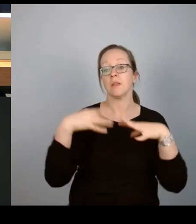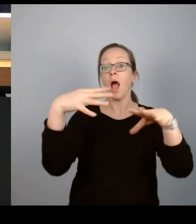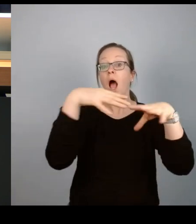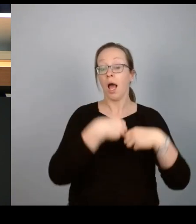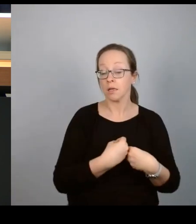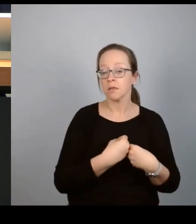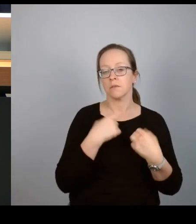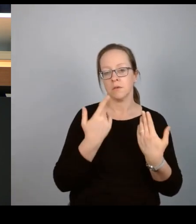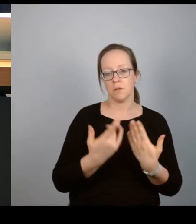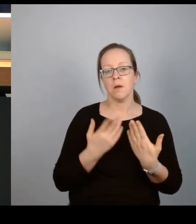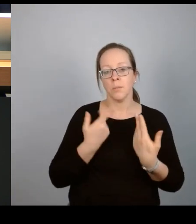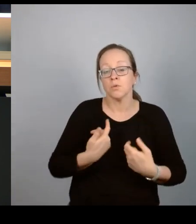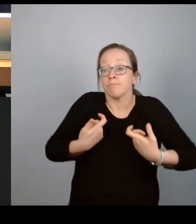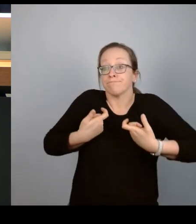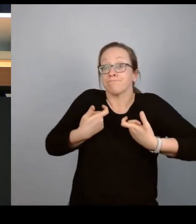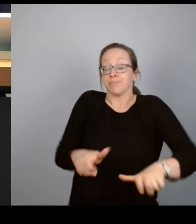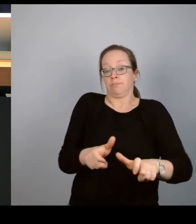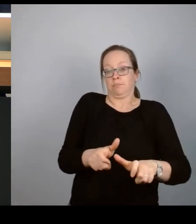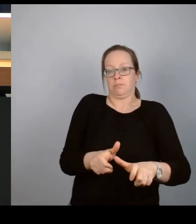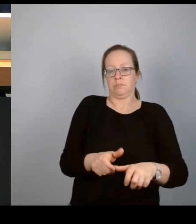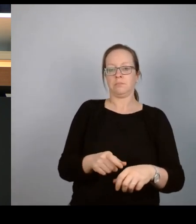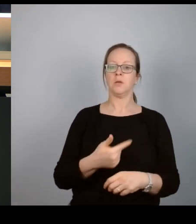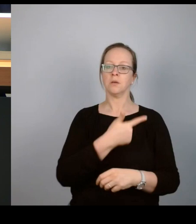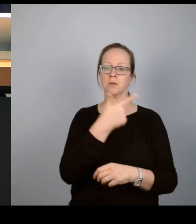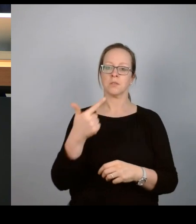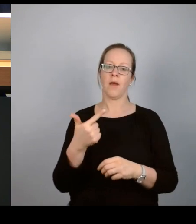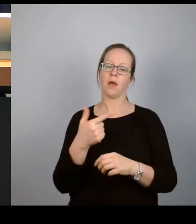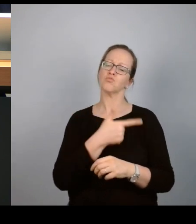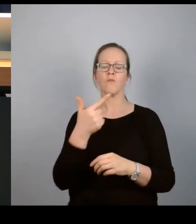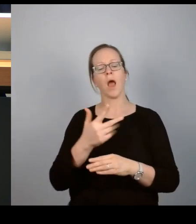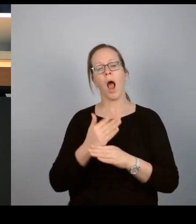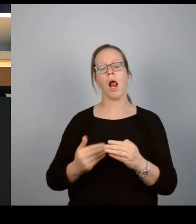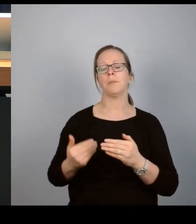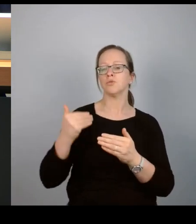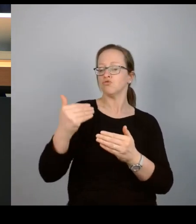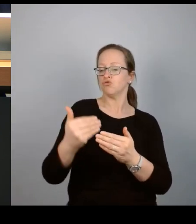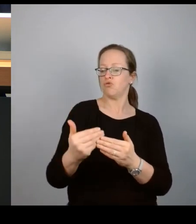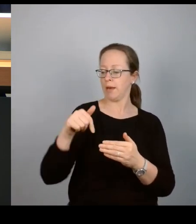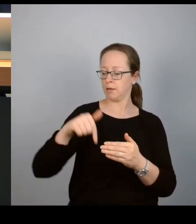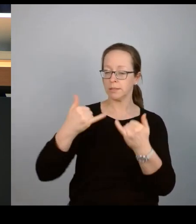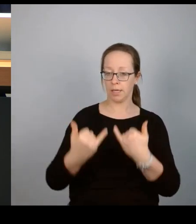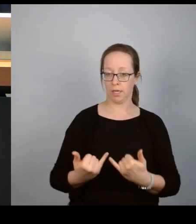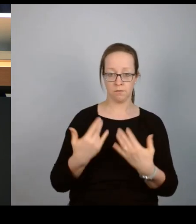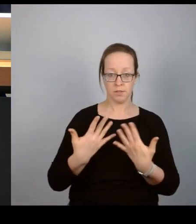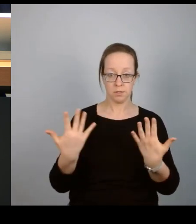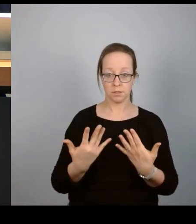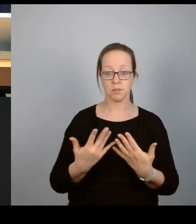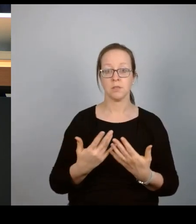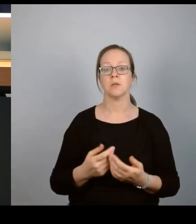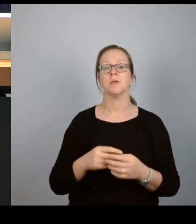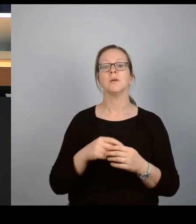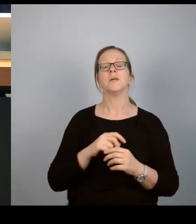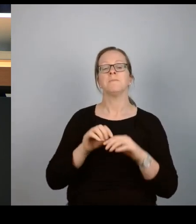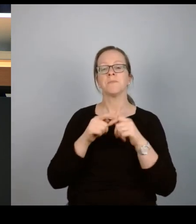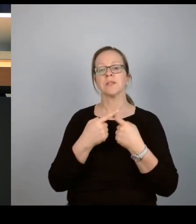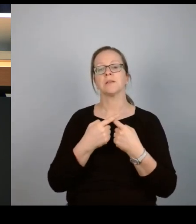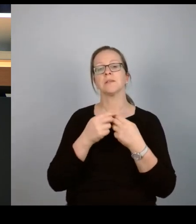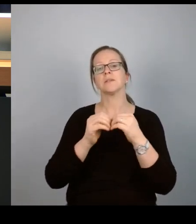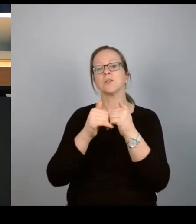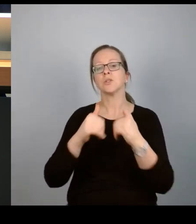IT-Sicherheit und unsere IT-Ausstattung in dem Kammergericht nach wie vor so marode und so kaputt ist, dass sie gar nicht zu Data Port migrieren können